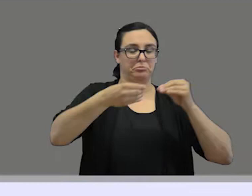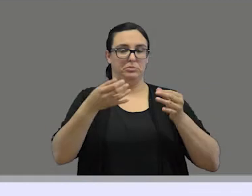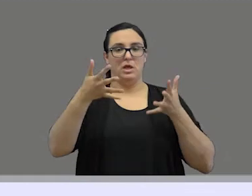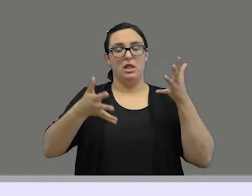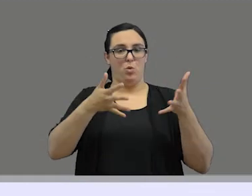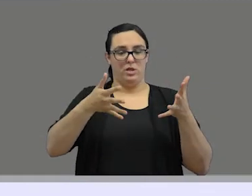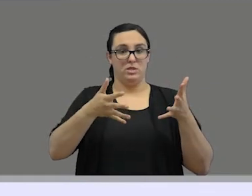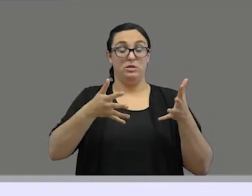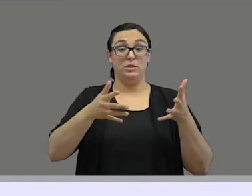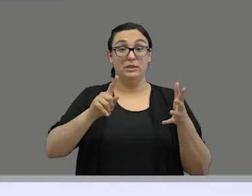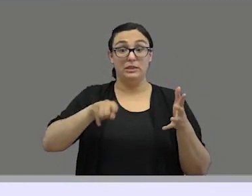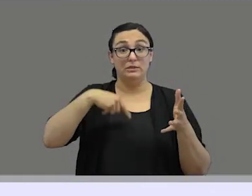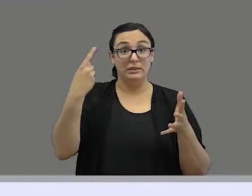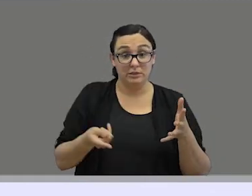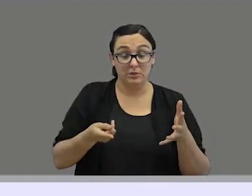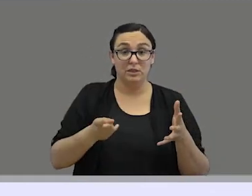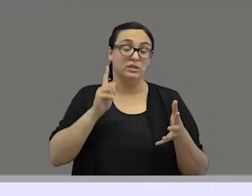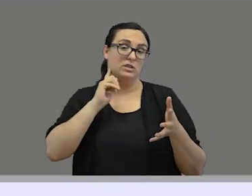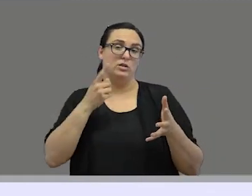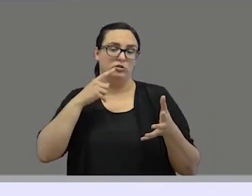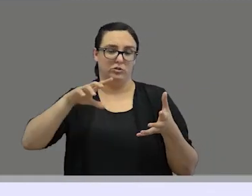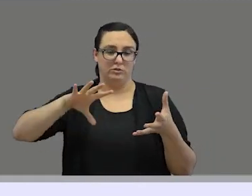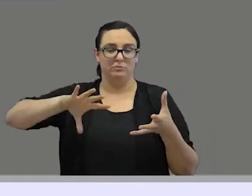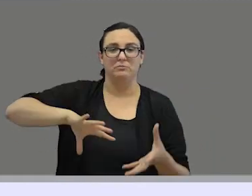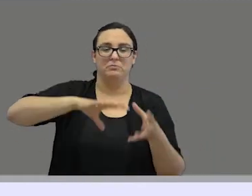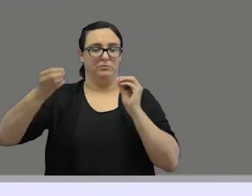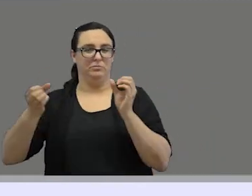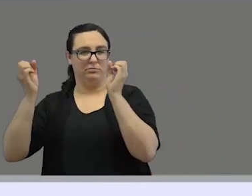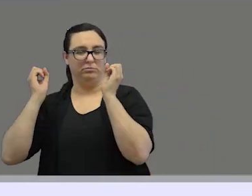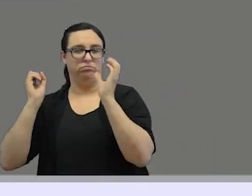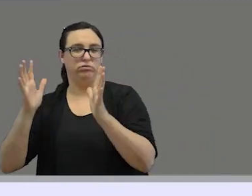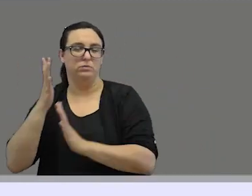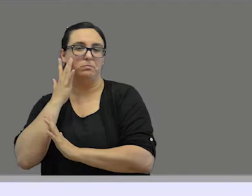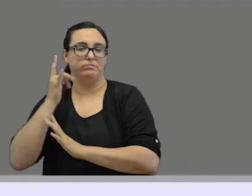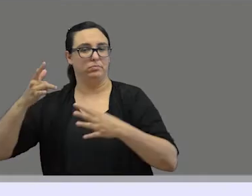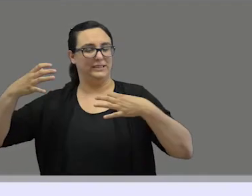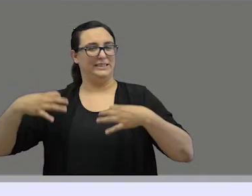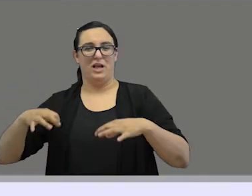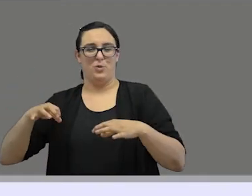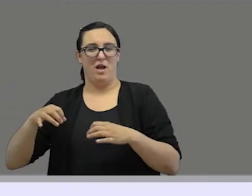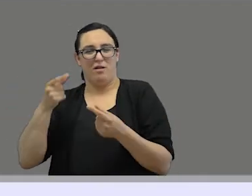und ein gehörloser Gebärdensprachler würde den Gebärdensprachentext überarbeiten und die Feinabstimmungen vornehmen.